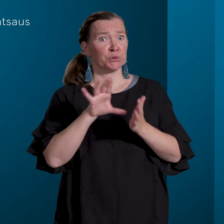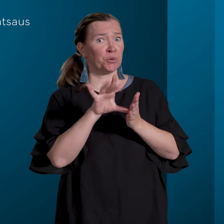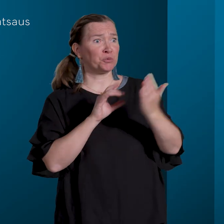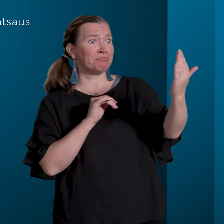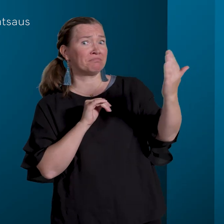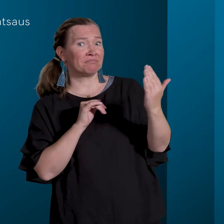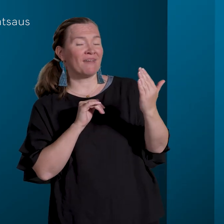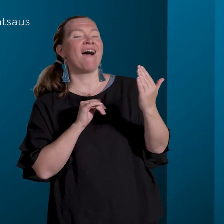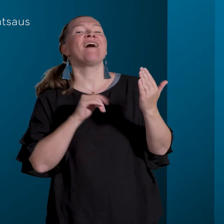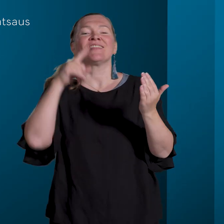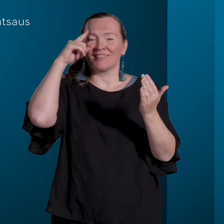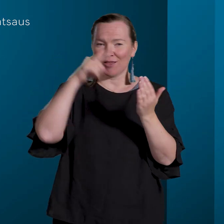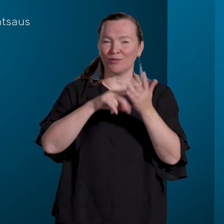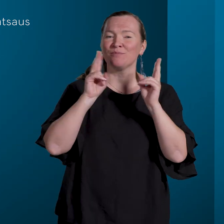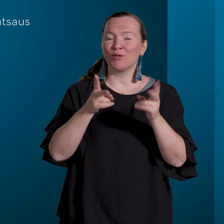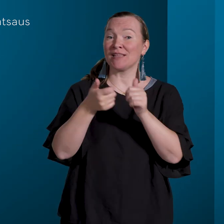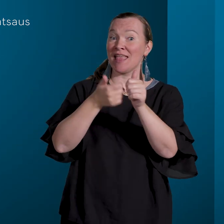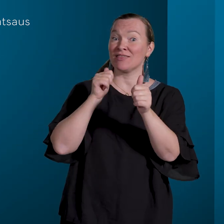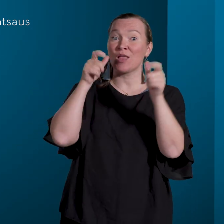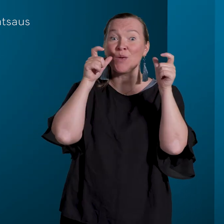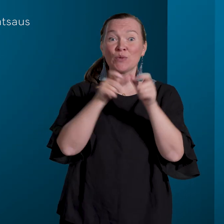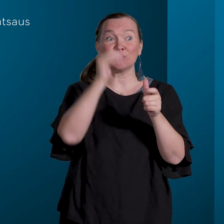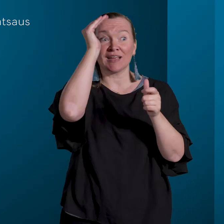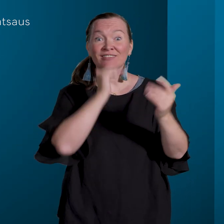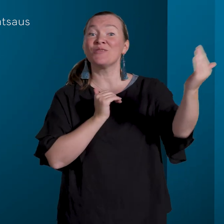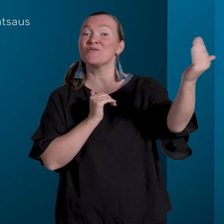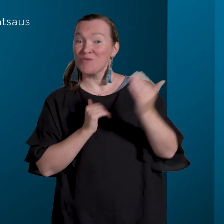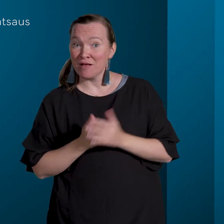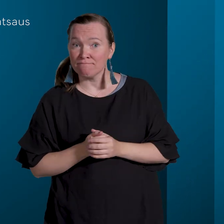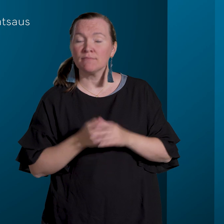Syksy tuo mukanaan myös etäyhdistysillat, -